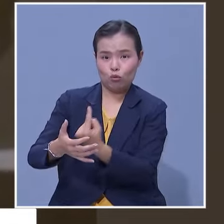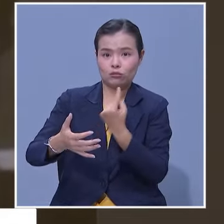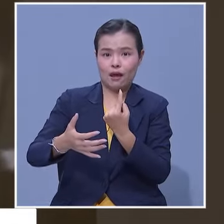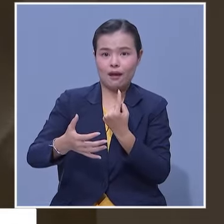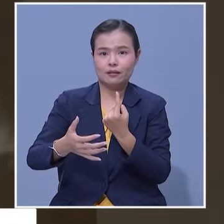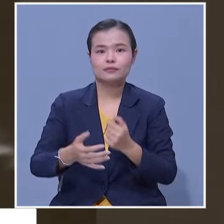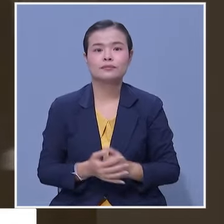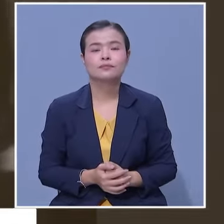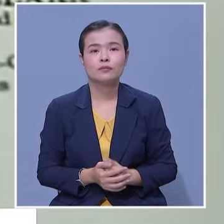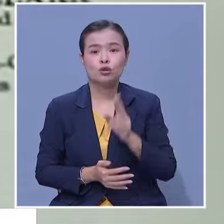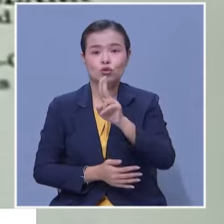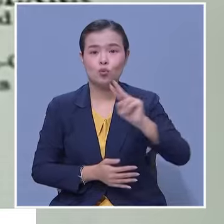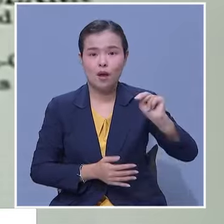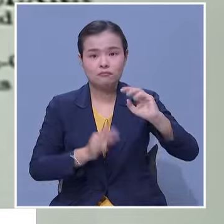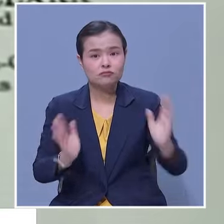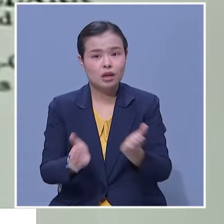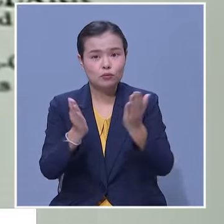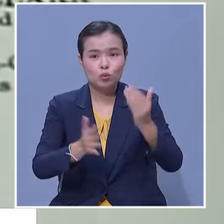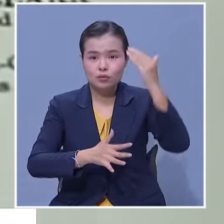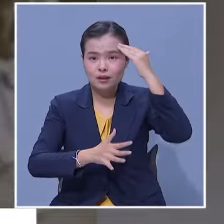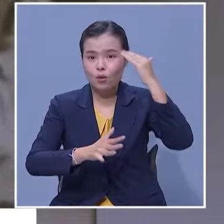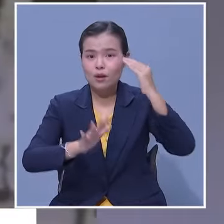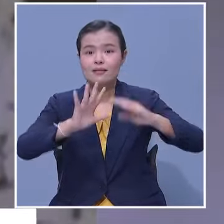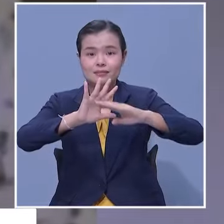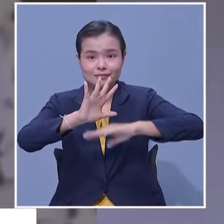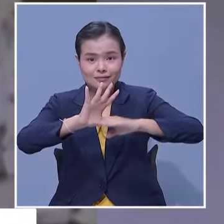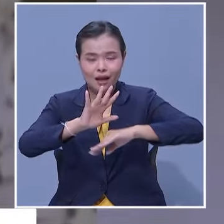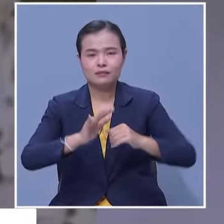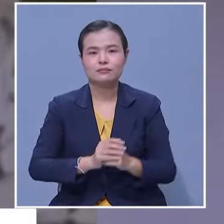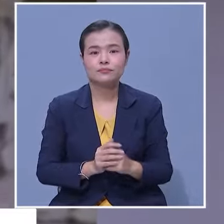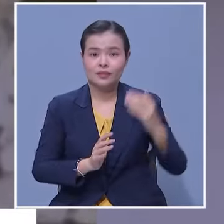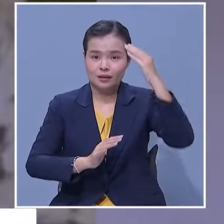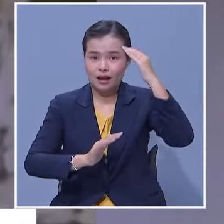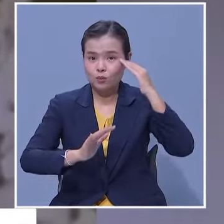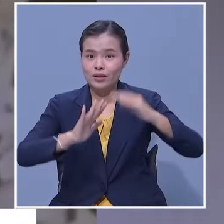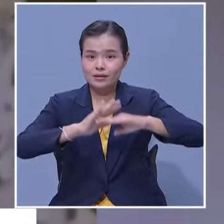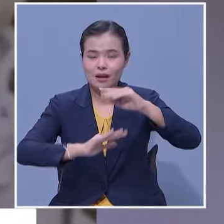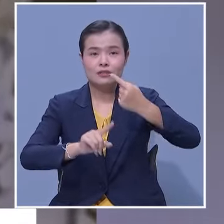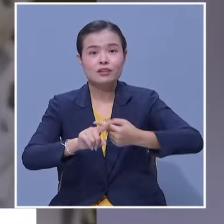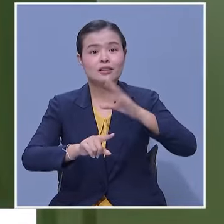สหประชาชาติที่สนับสนุนเกาหลีใต้โดย เกาหลีเหนือจะเรียกวันที่ 27 กรกฎาคมว่า